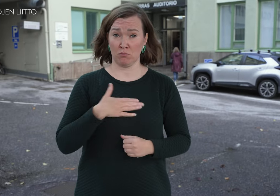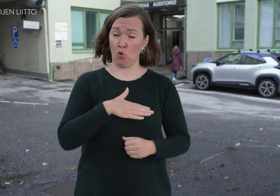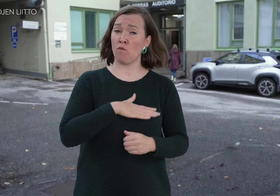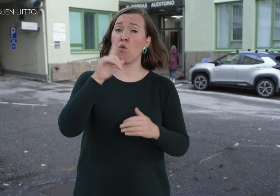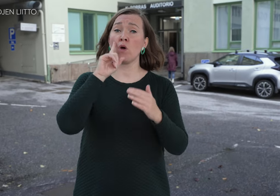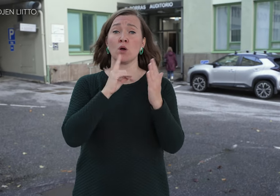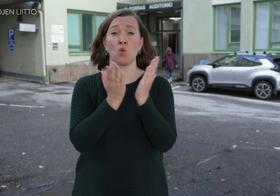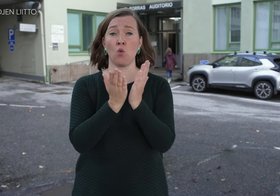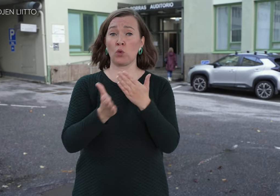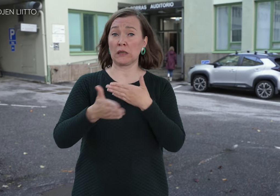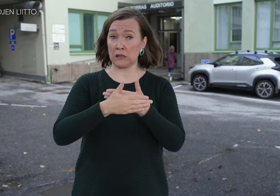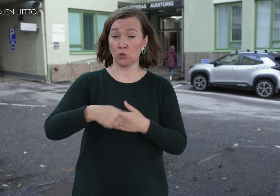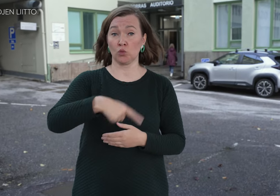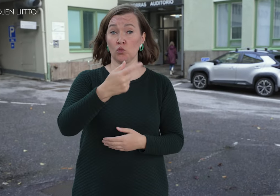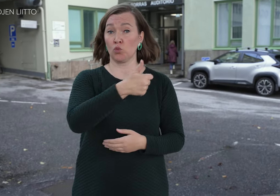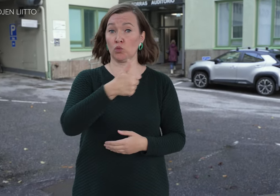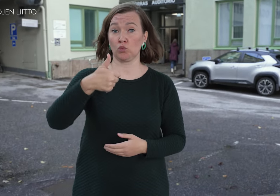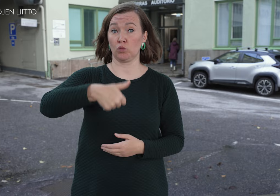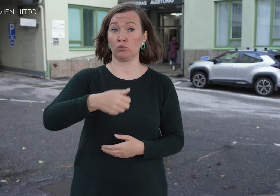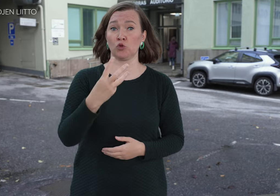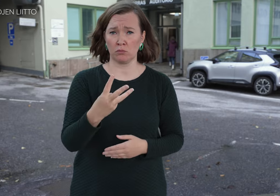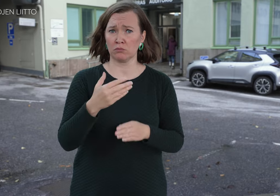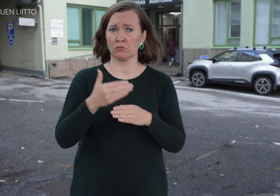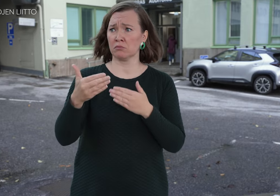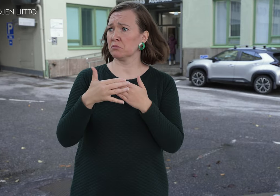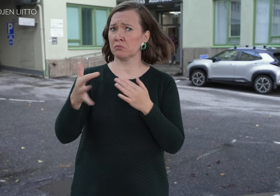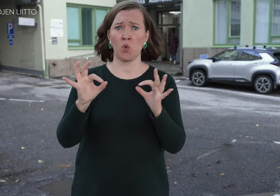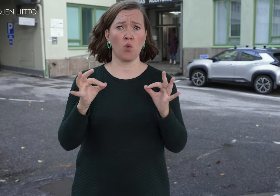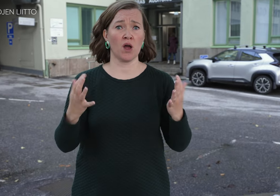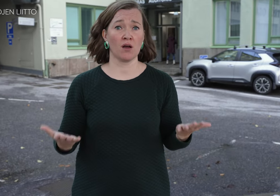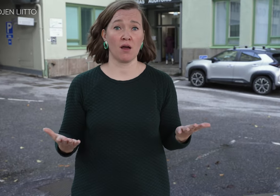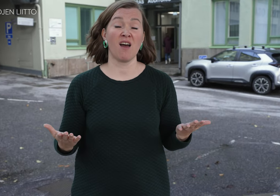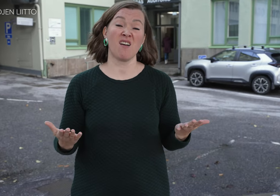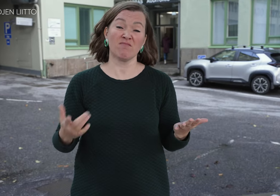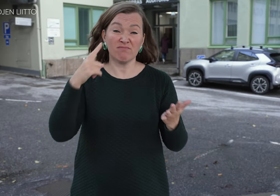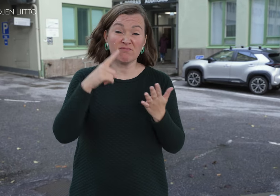Koulu suljettiin vuonna 1993, minkä seurauksena suomenruotsalaiset kuurot -